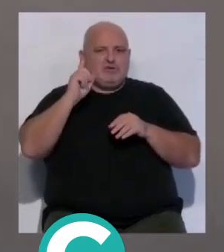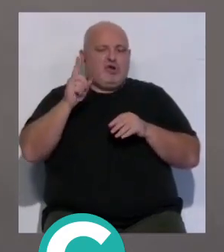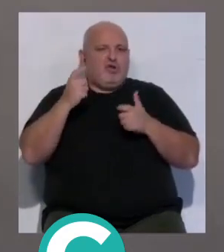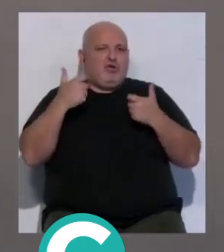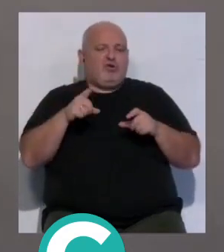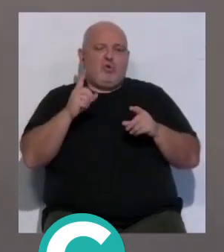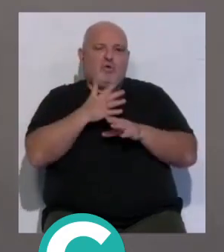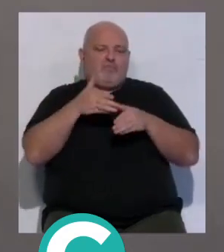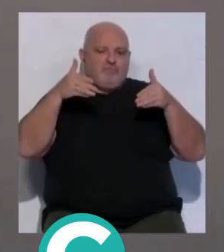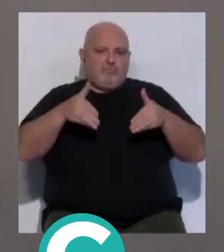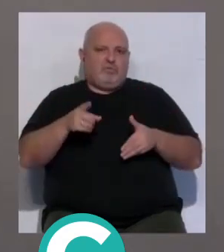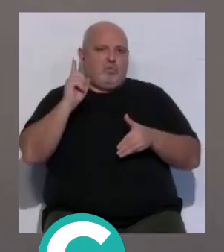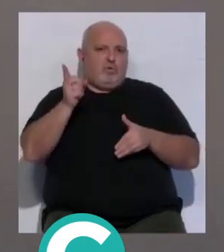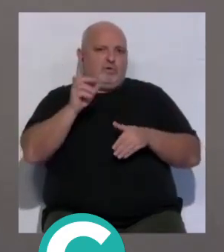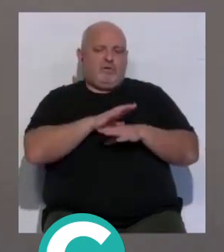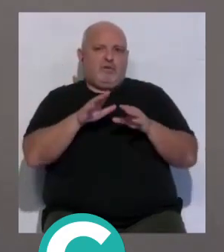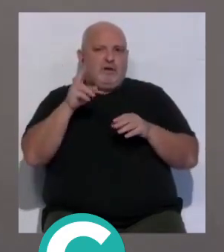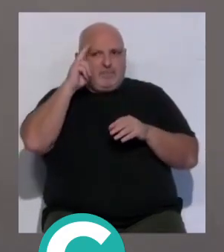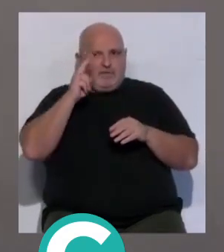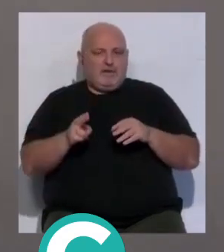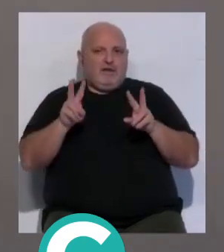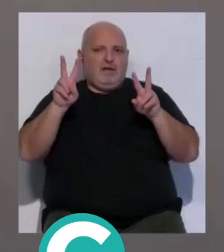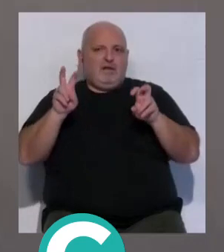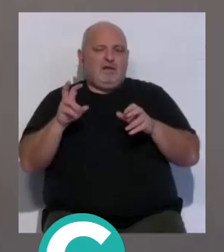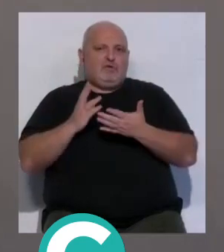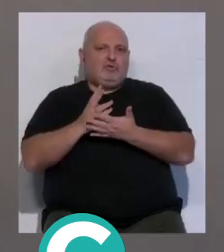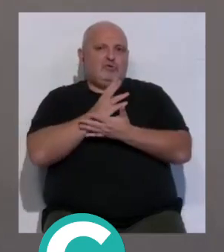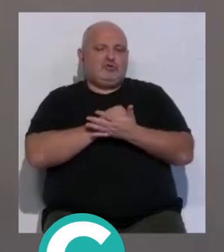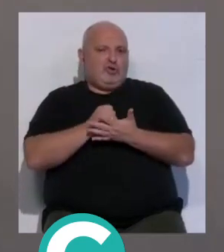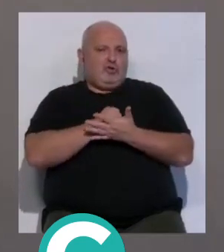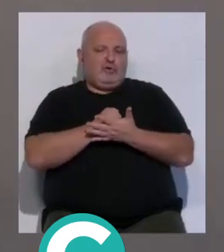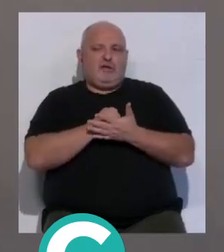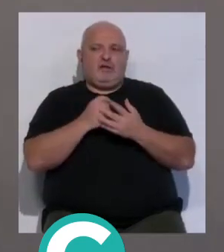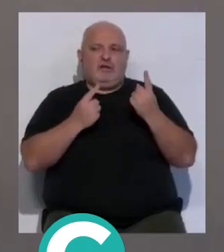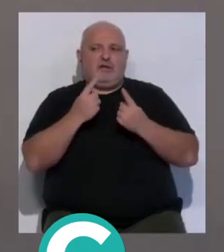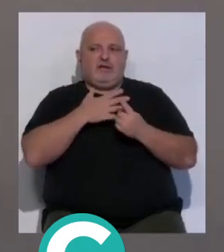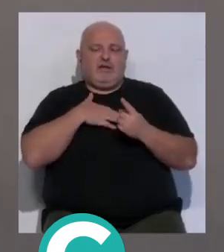jugar al fútbol nada más respetando a todo el mundo y algunos quieren sacarse la foto ahora